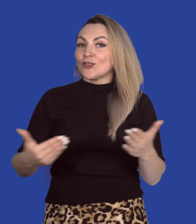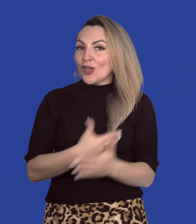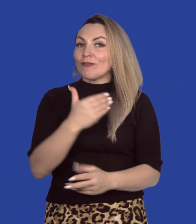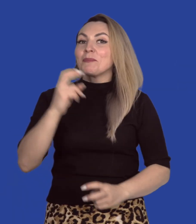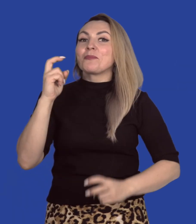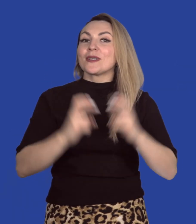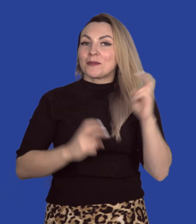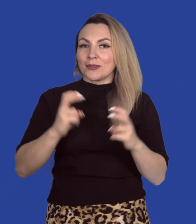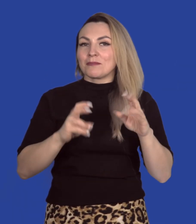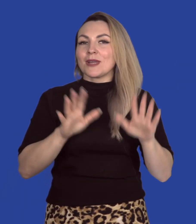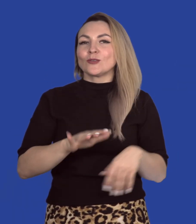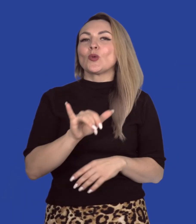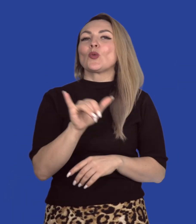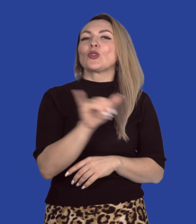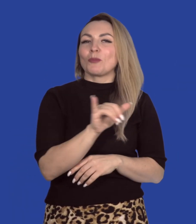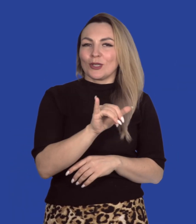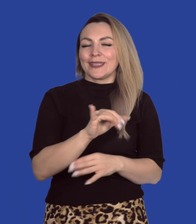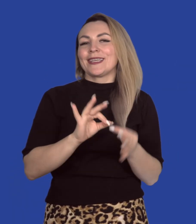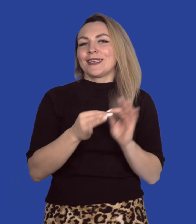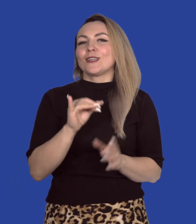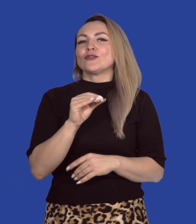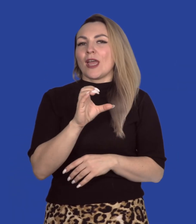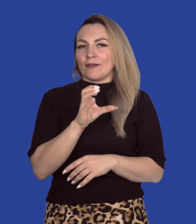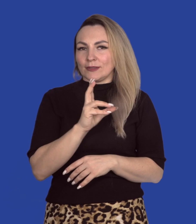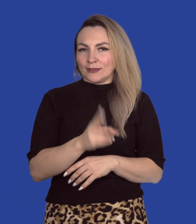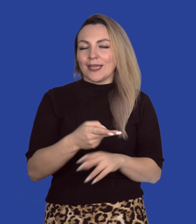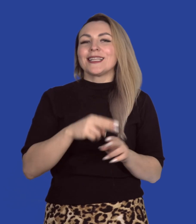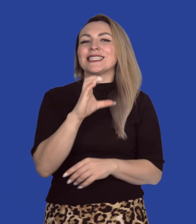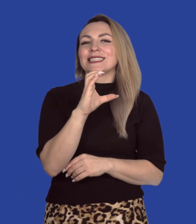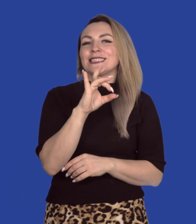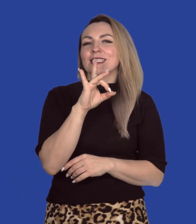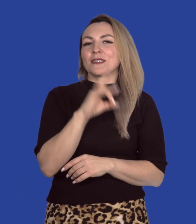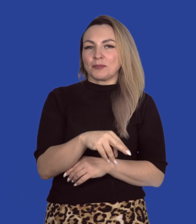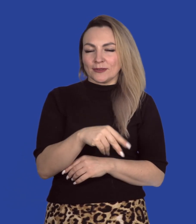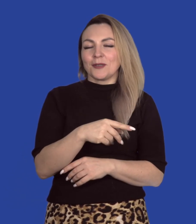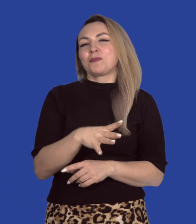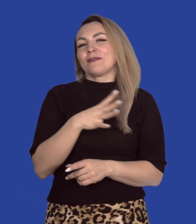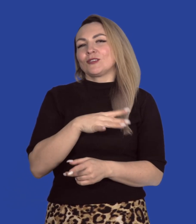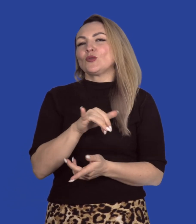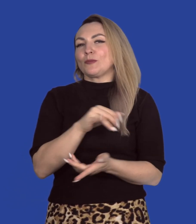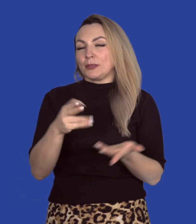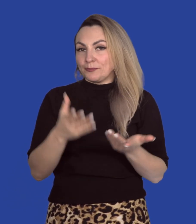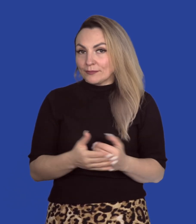2. ВОГ открыло новое предприятие СРП в Удмуртии, г. Ижевск.